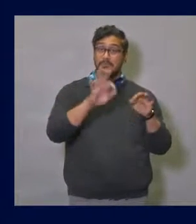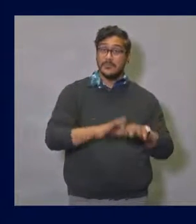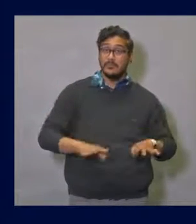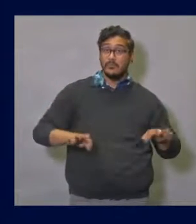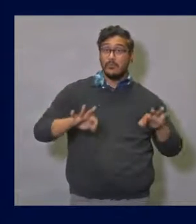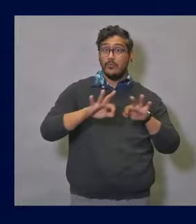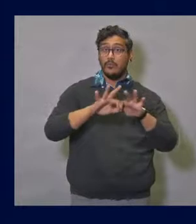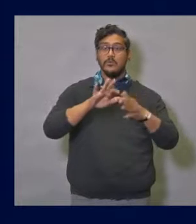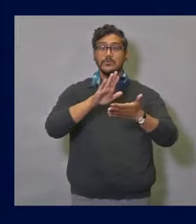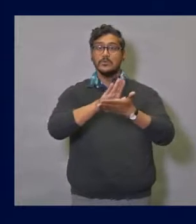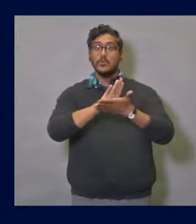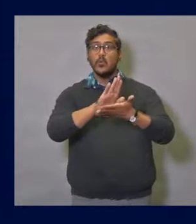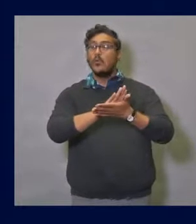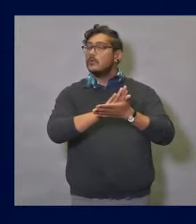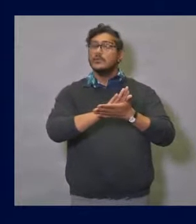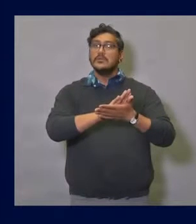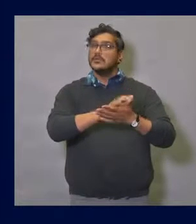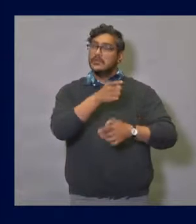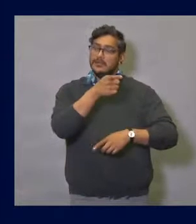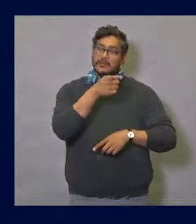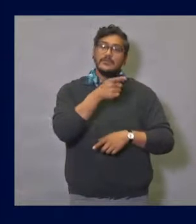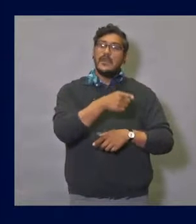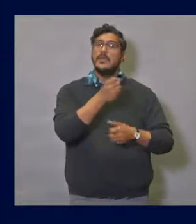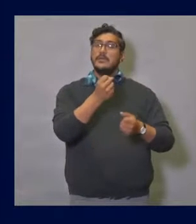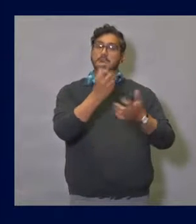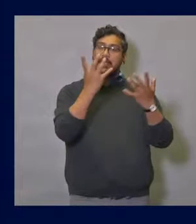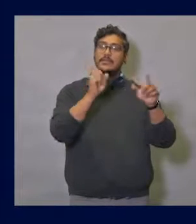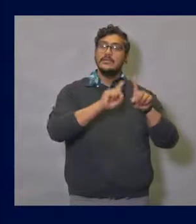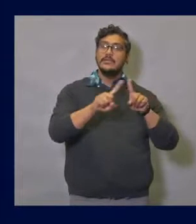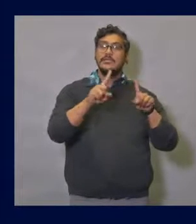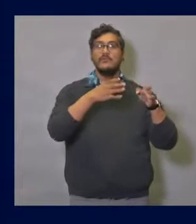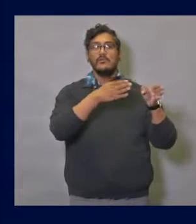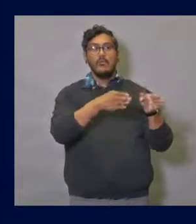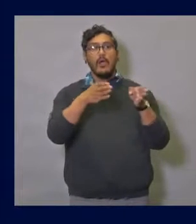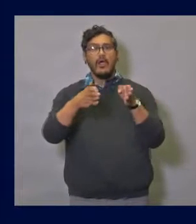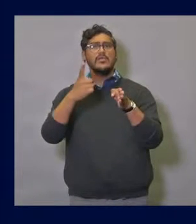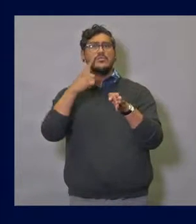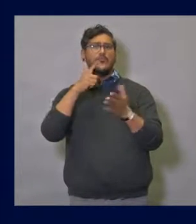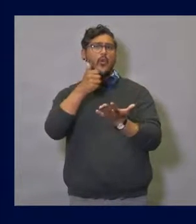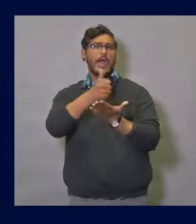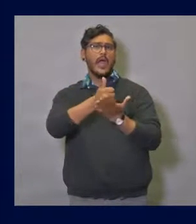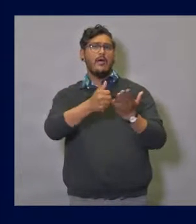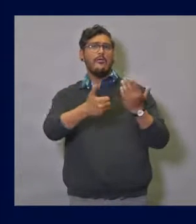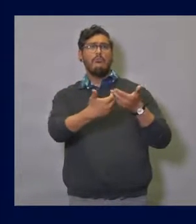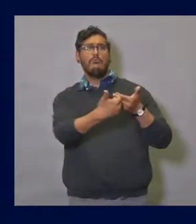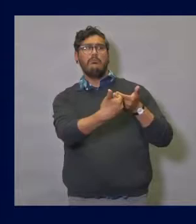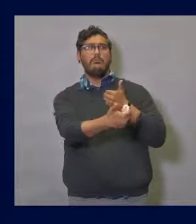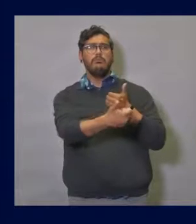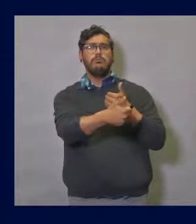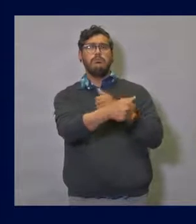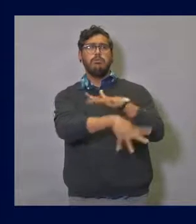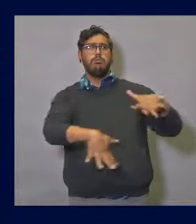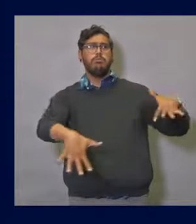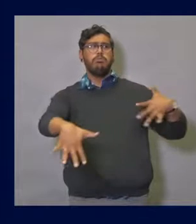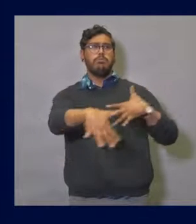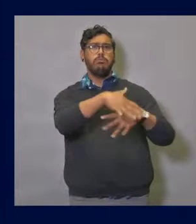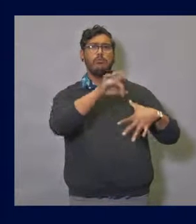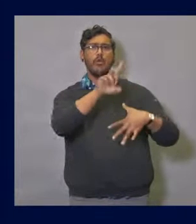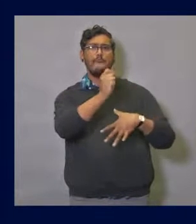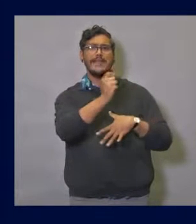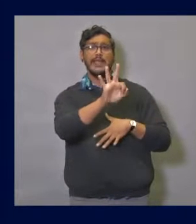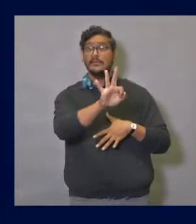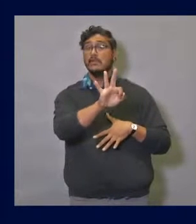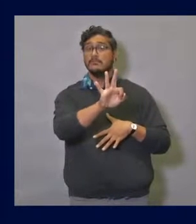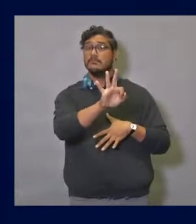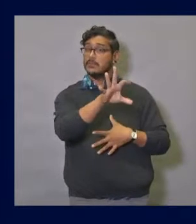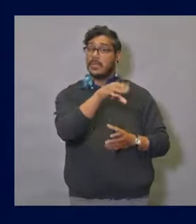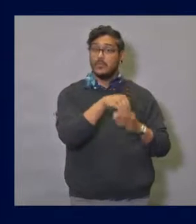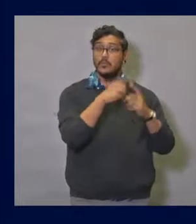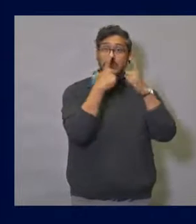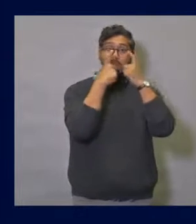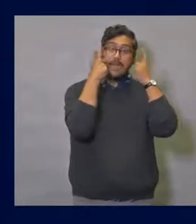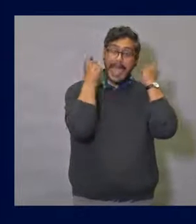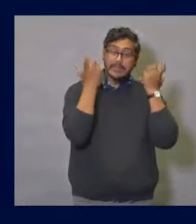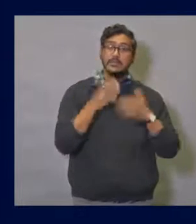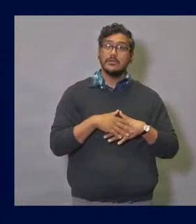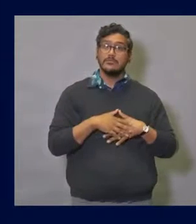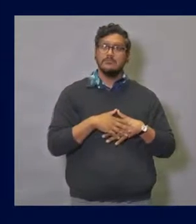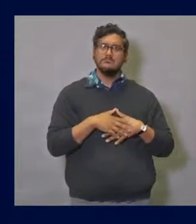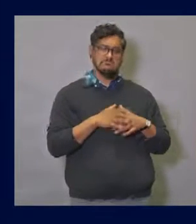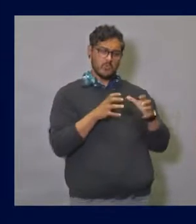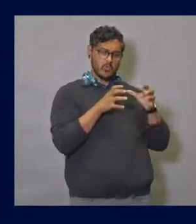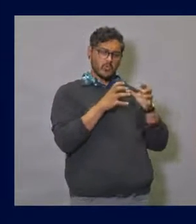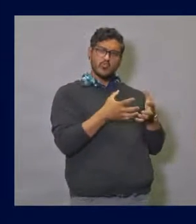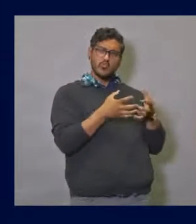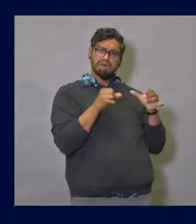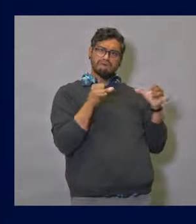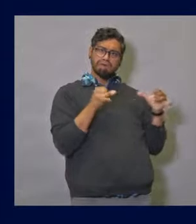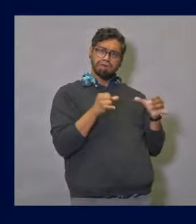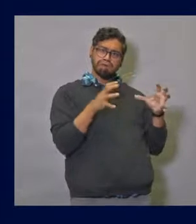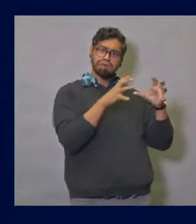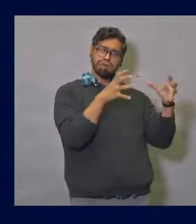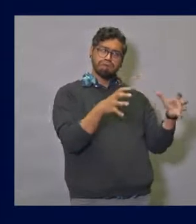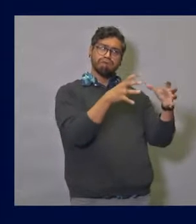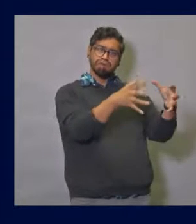MÍNIMA DE TRES PIES.